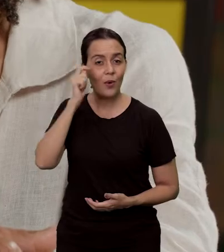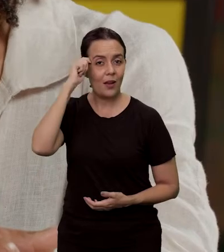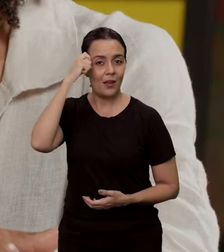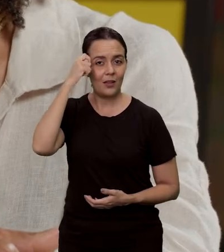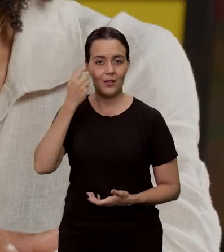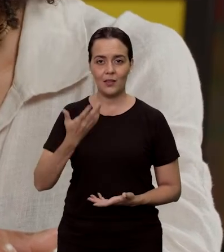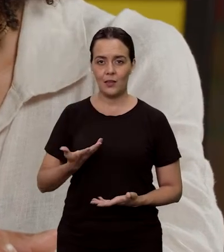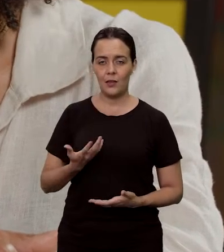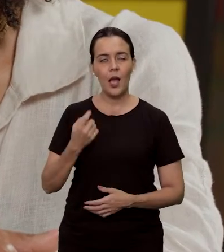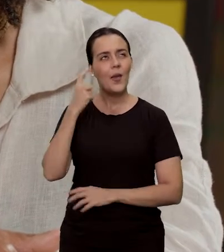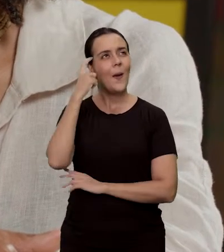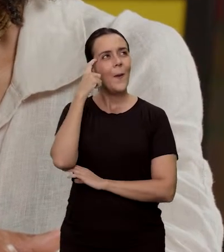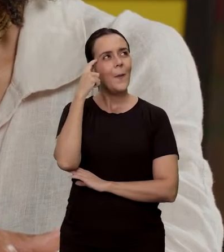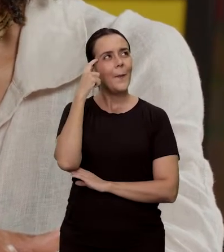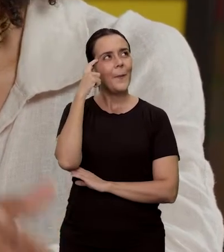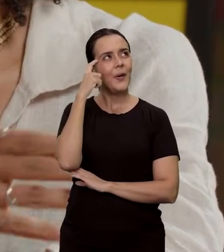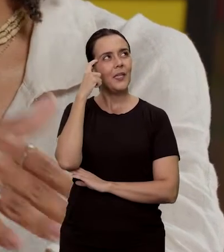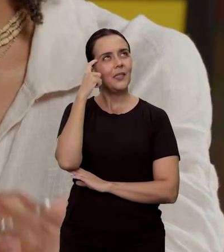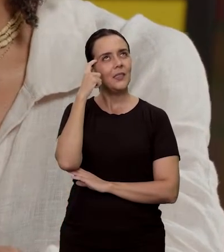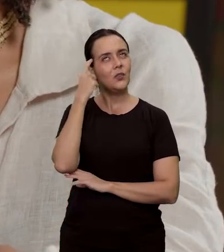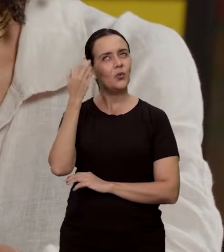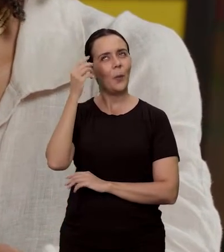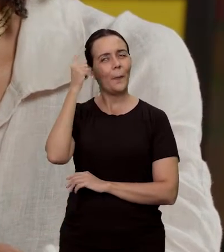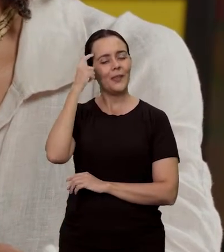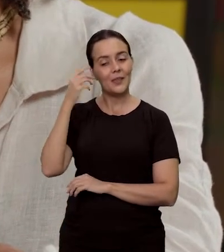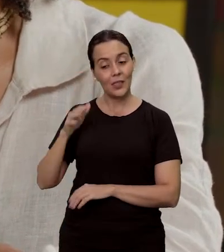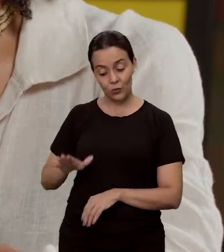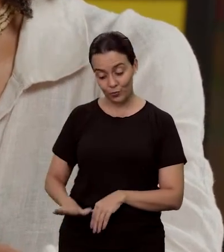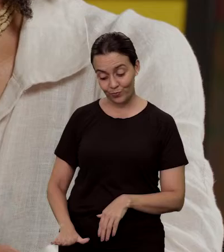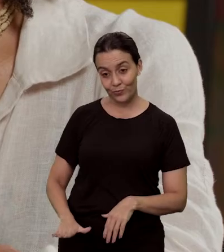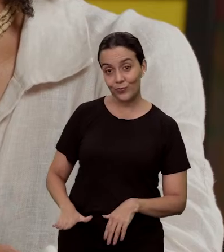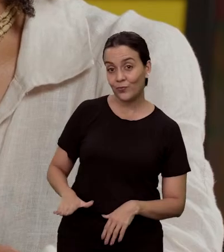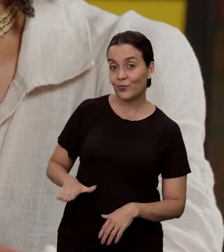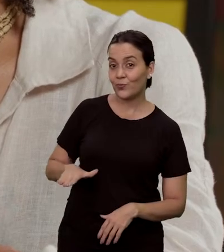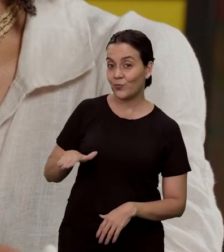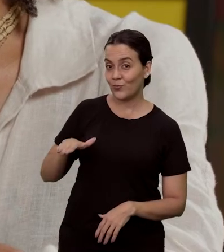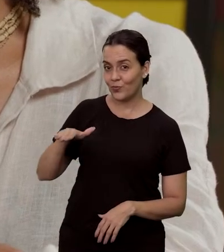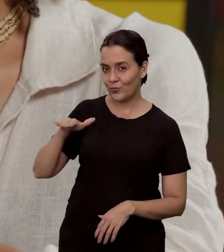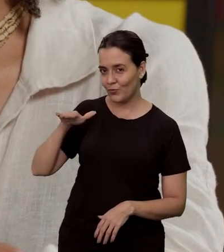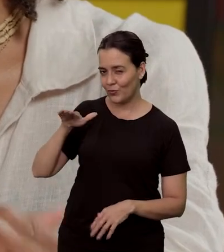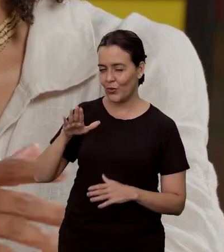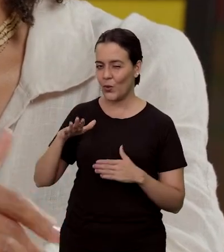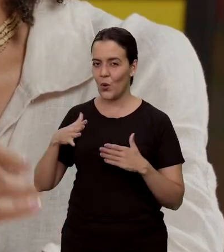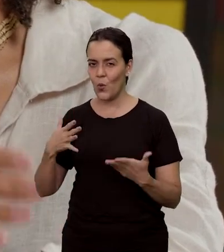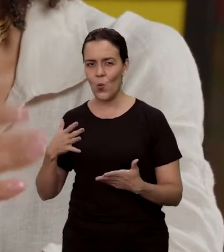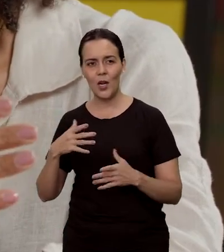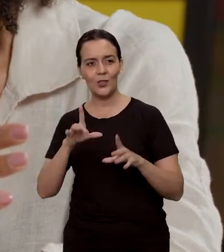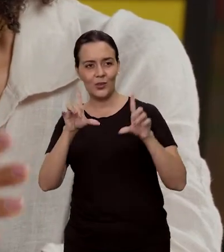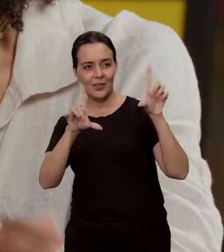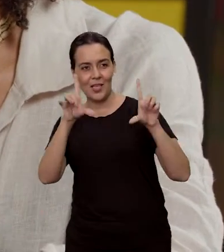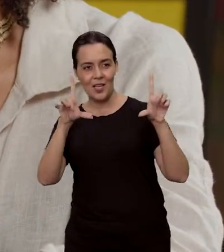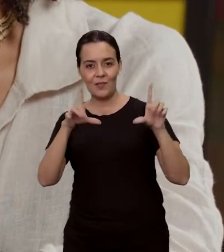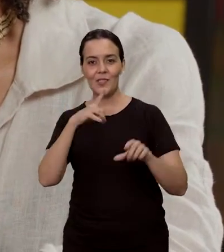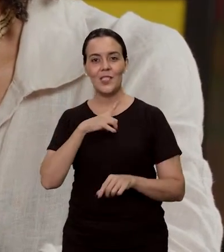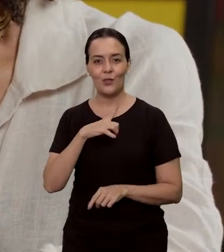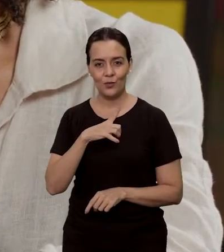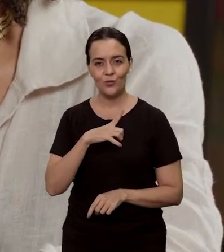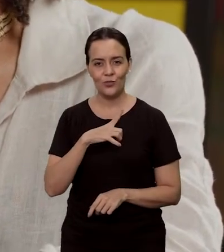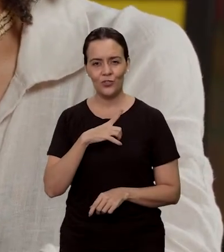E aí, quando eu penso no slogan, indo para a minha infância e tal, quando a gente era impactada por comerciais de TV,